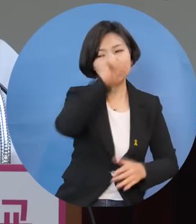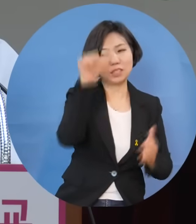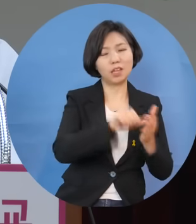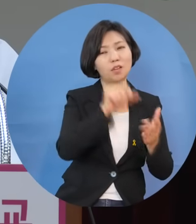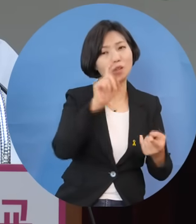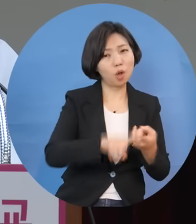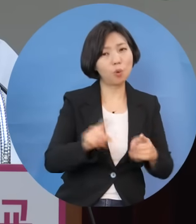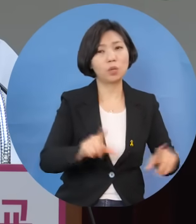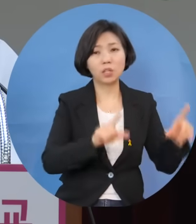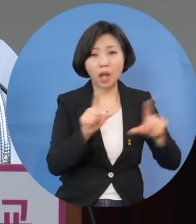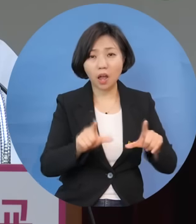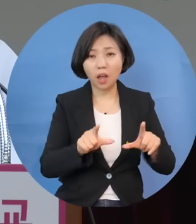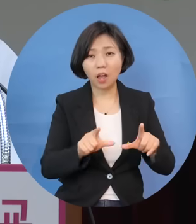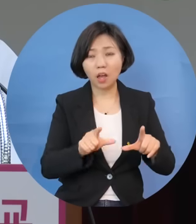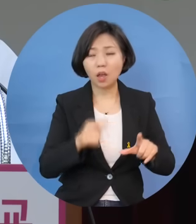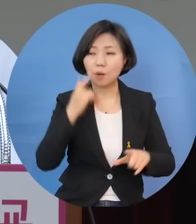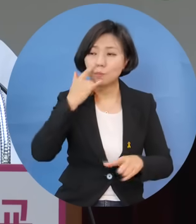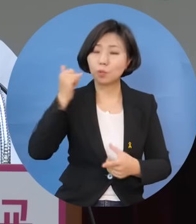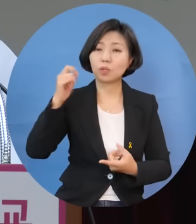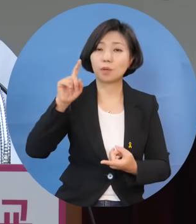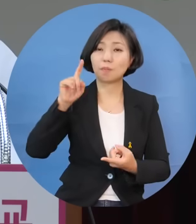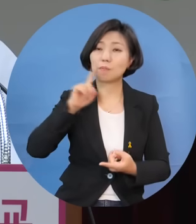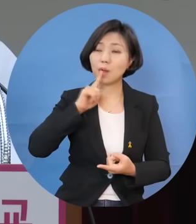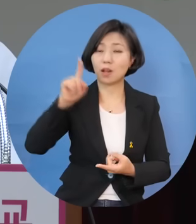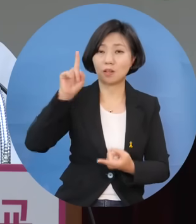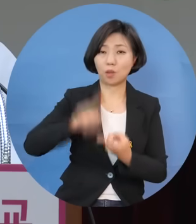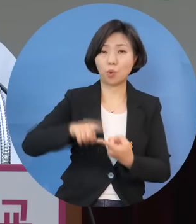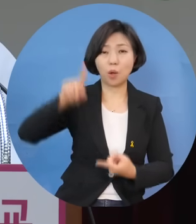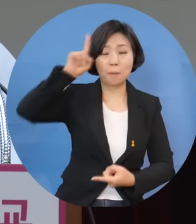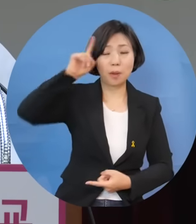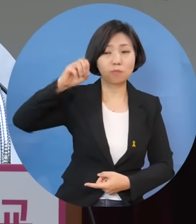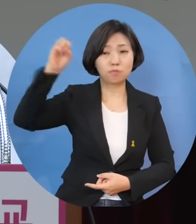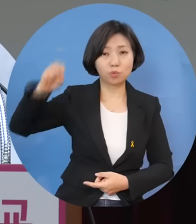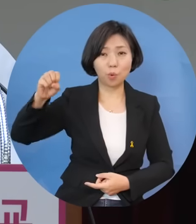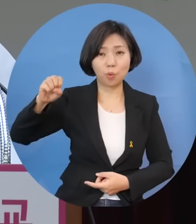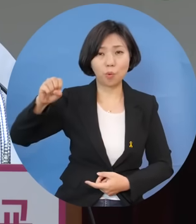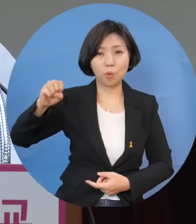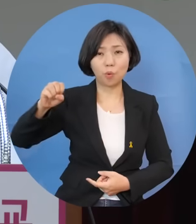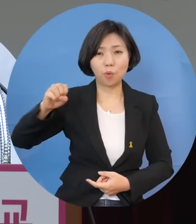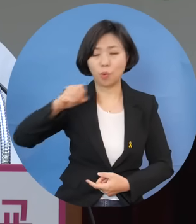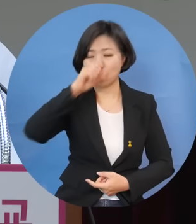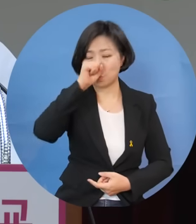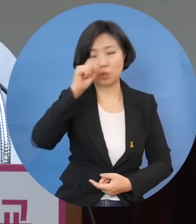부모님 말을 따르는 게 무조건 좋은 길이라고 생각하면 안 돼요.